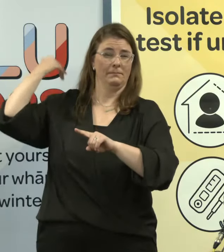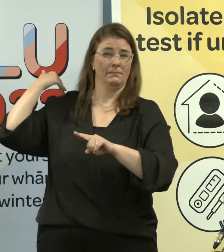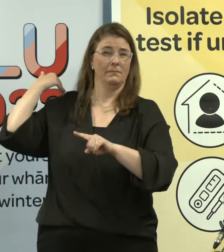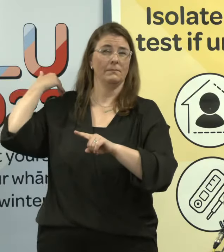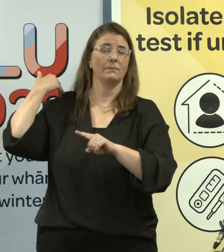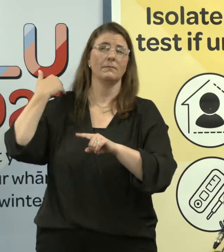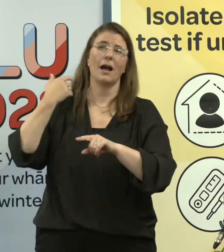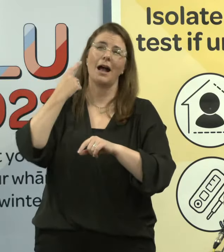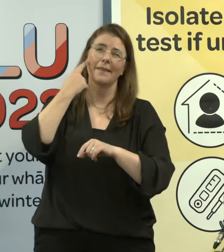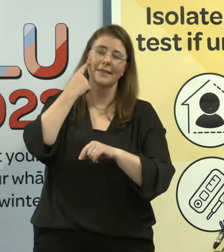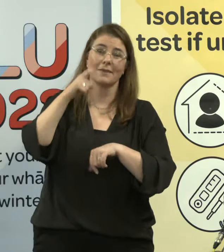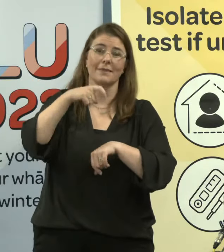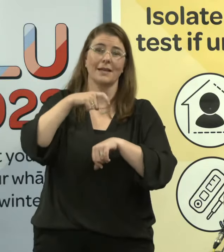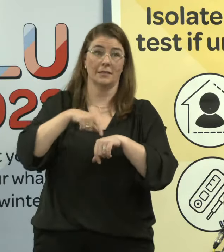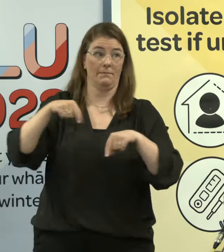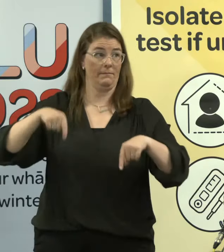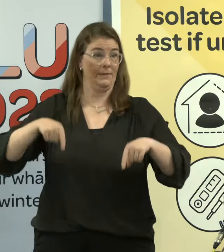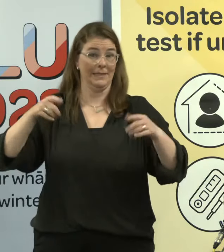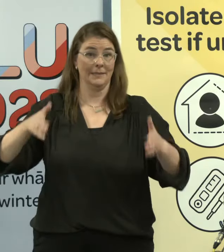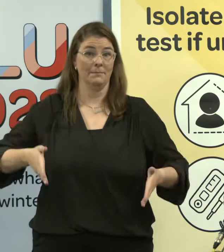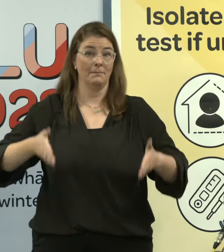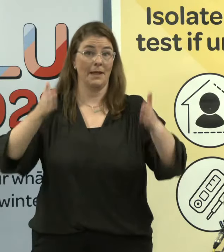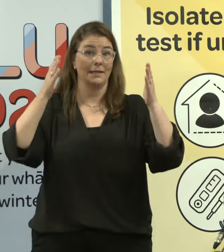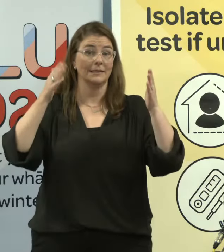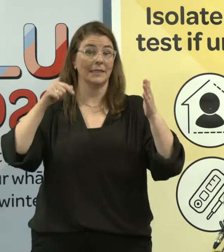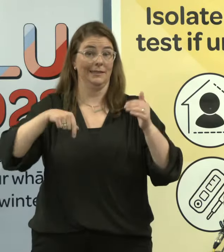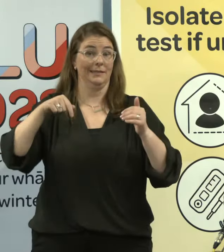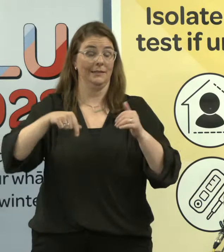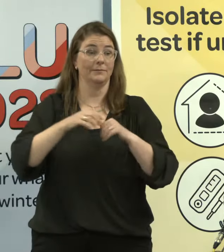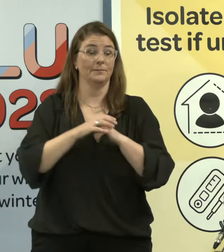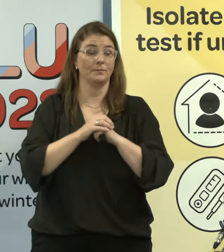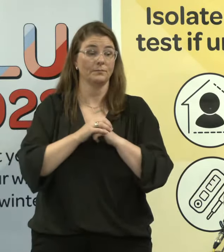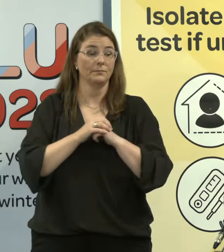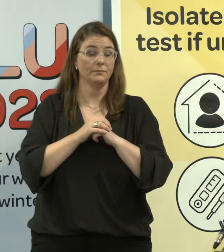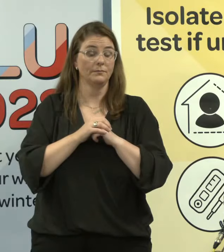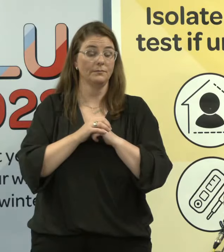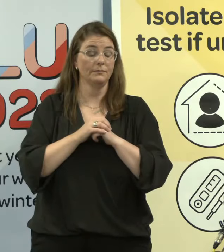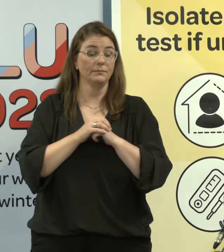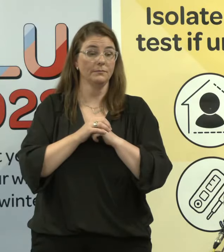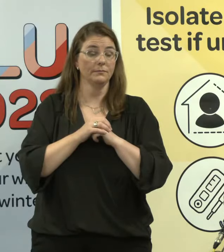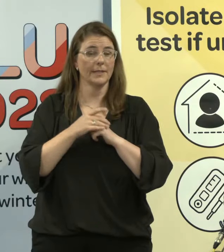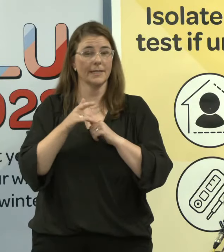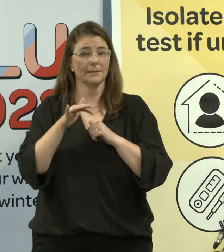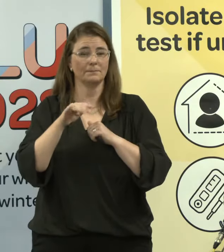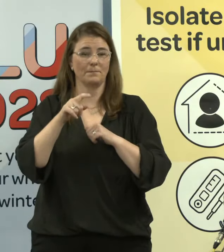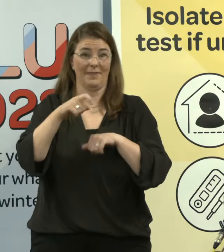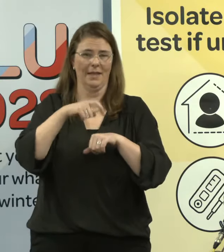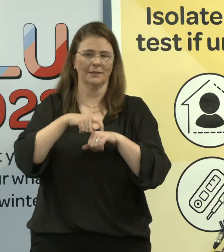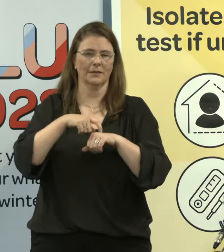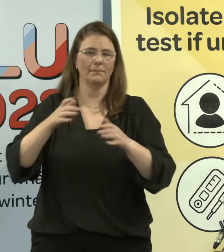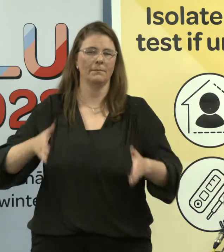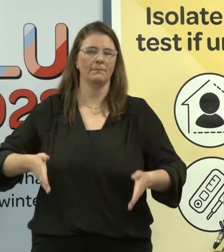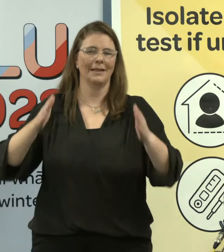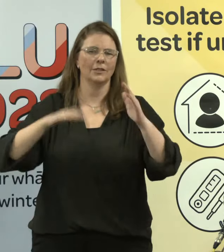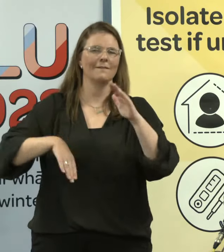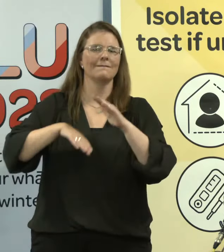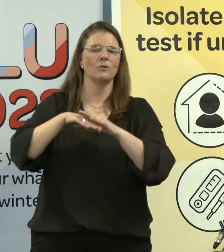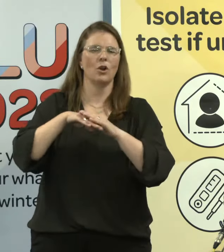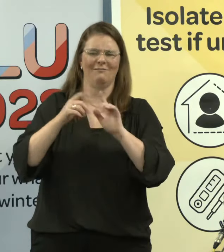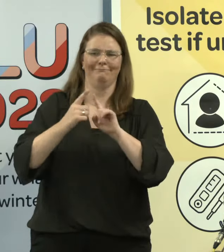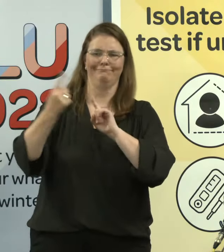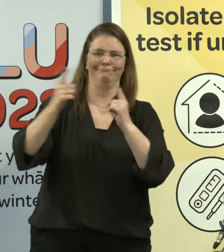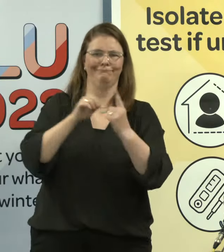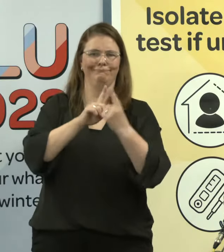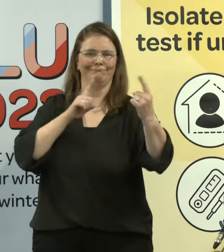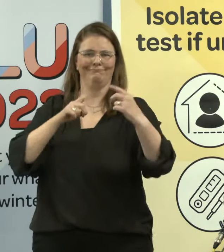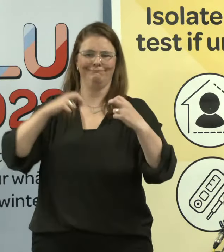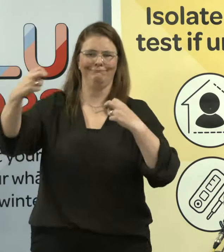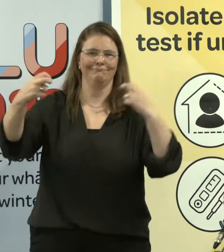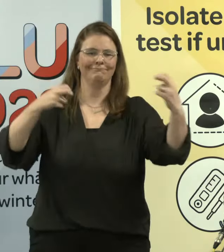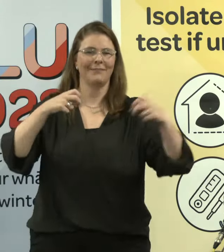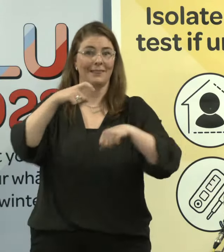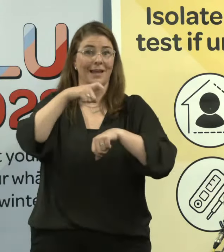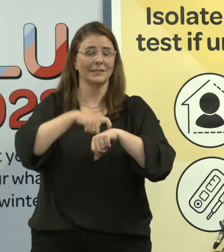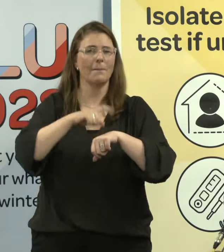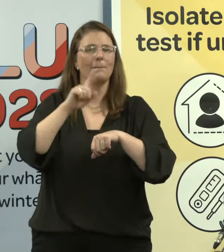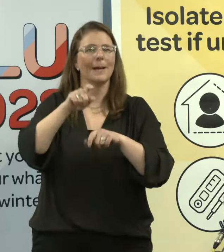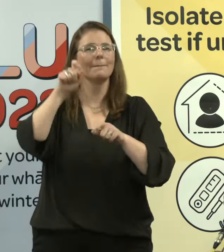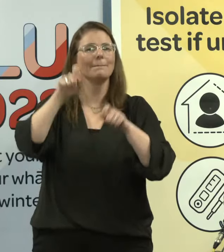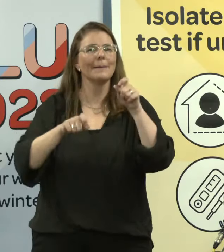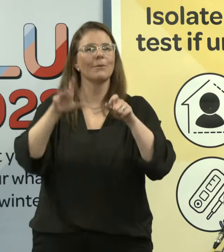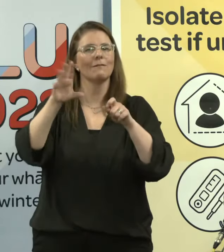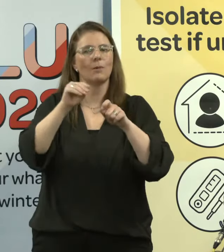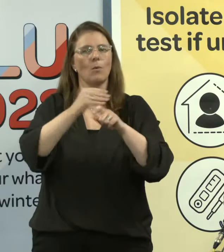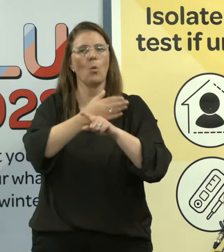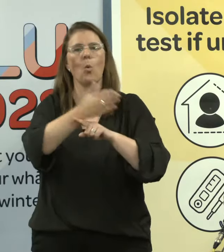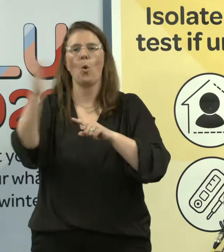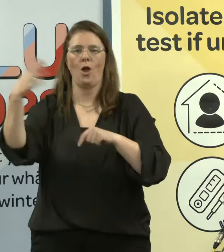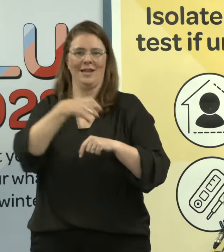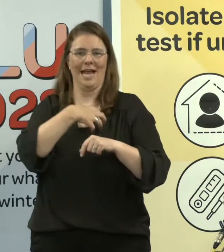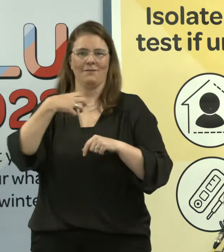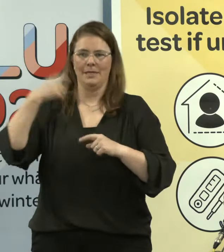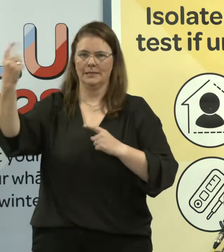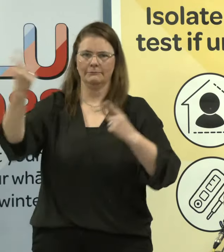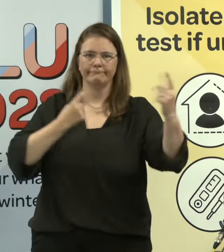te mea nui. Pea tika i te rawa